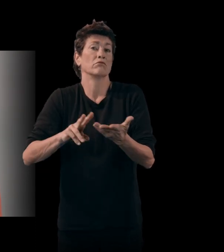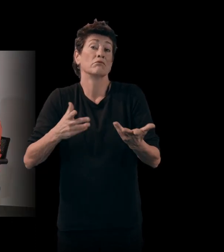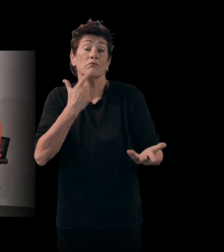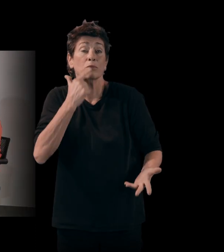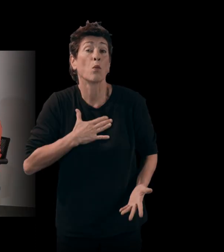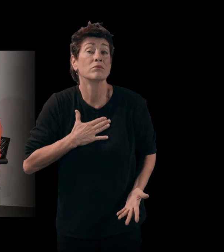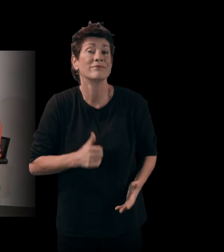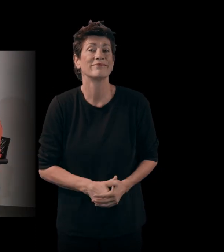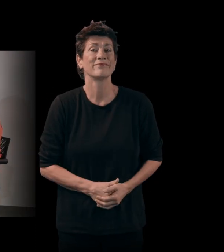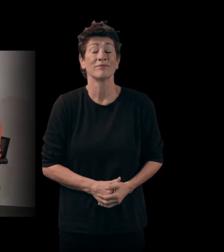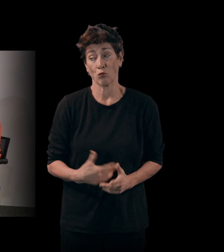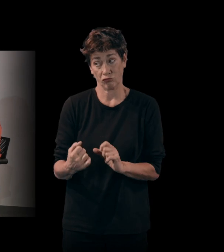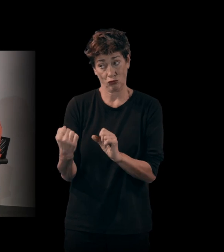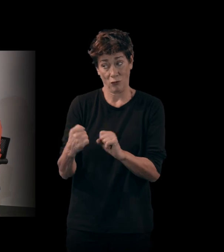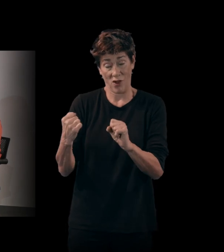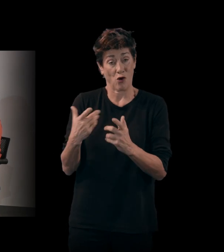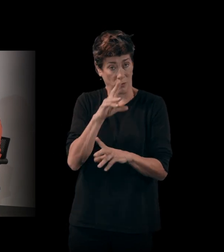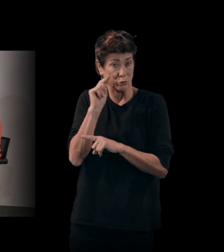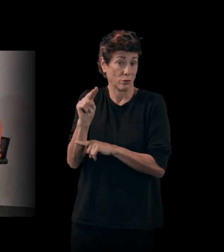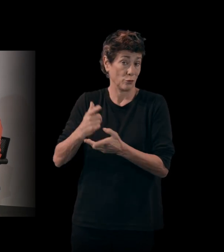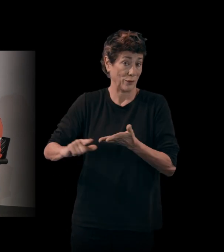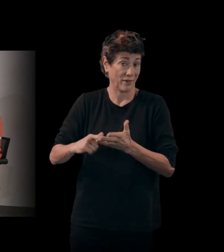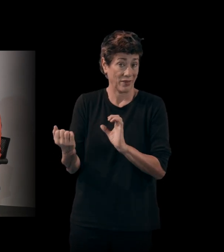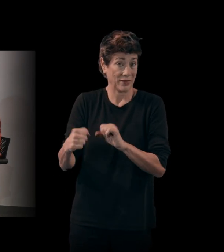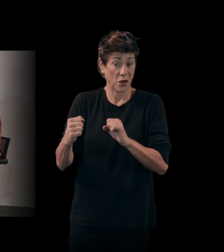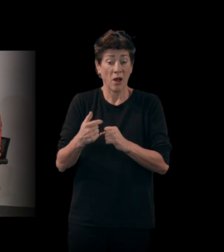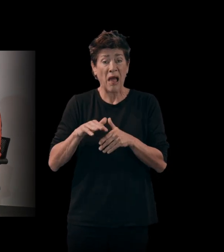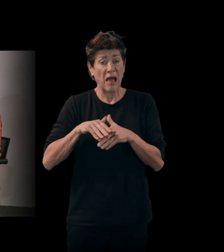Je le pense aussi d’un point de vue littéraire. On est à quelques minutes de la fin.